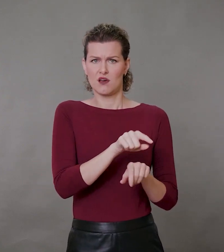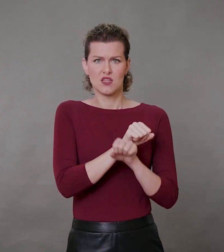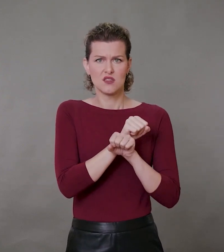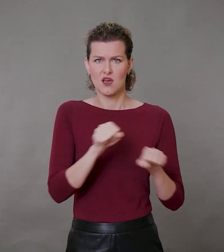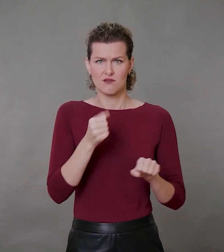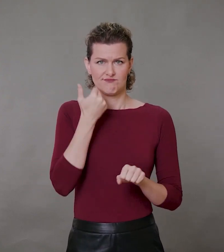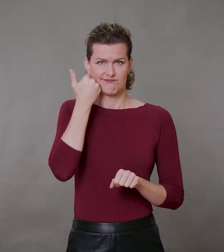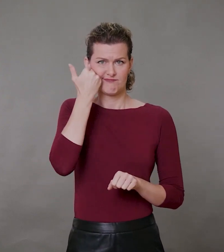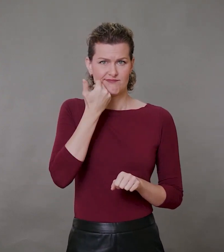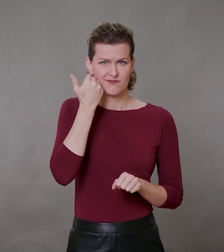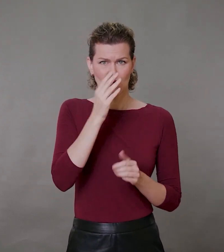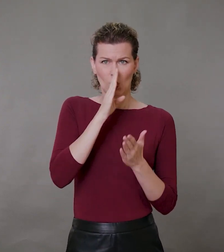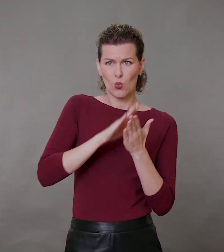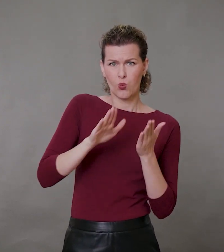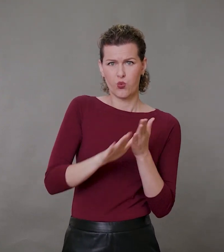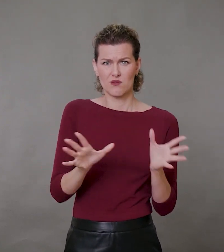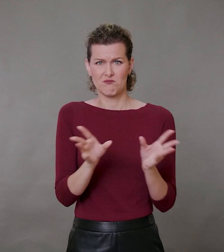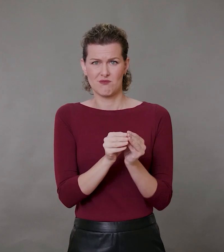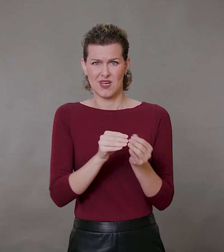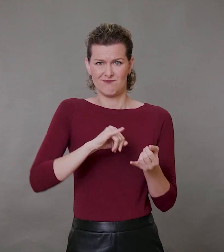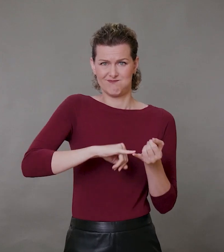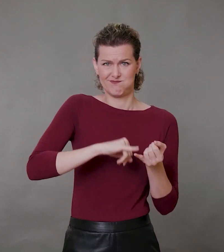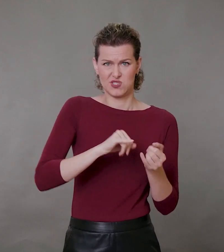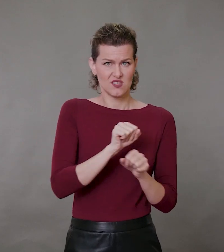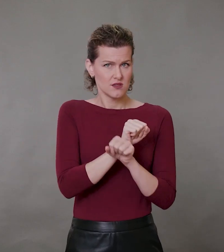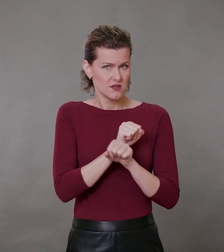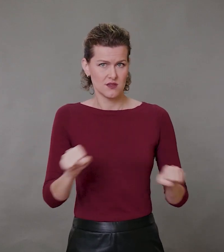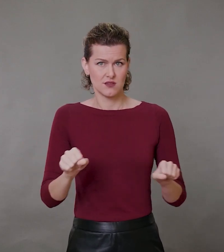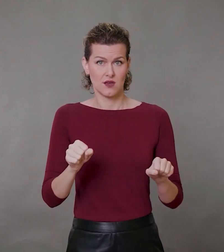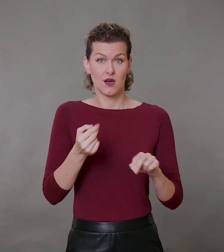преступную связь Ирода и Иродиады.